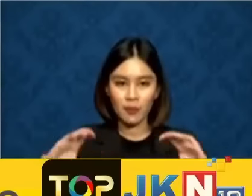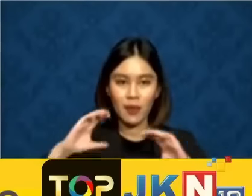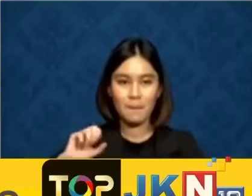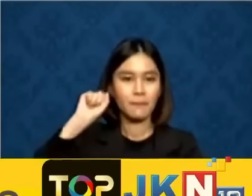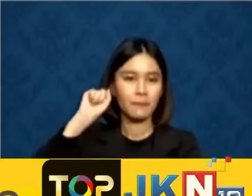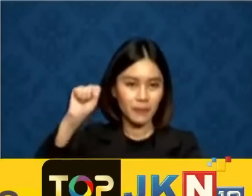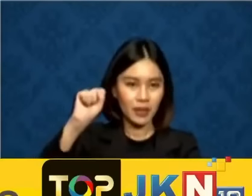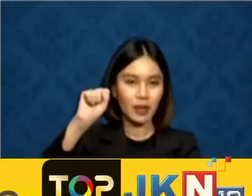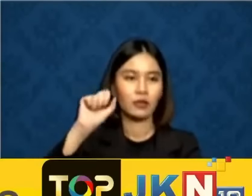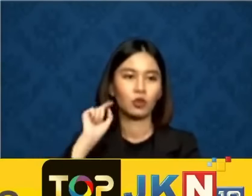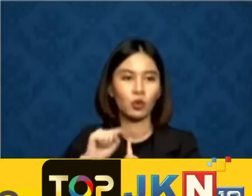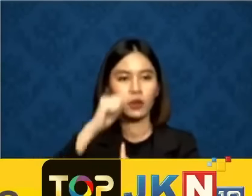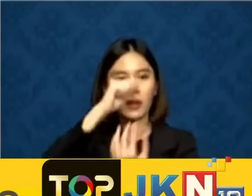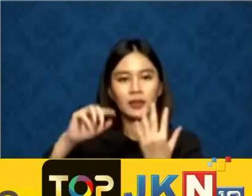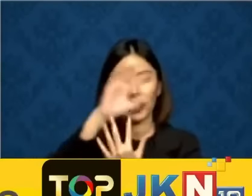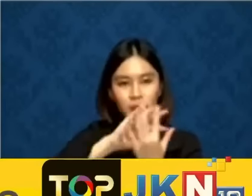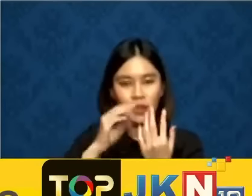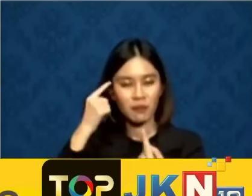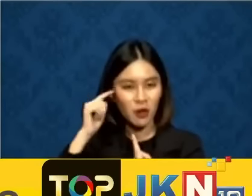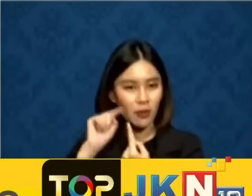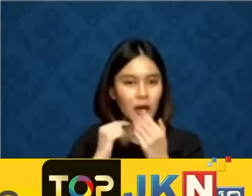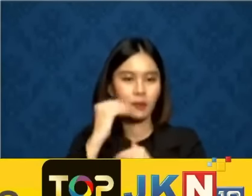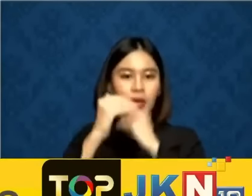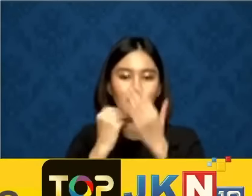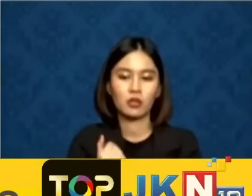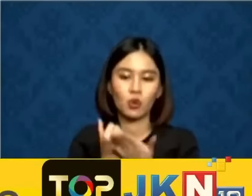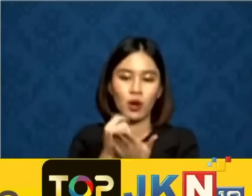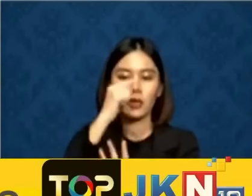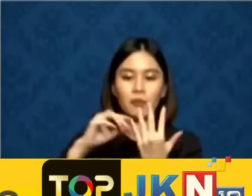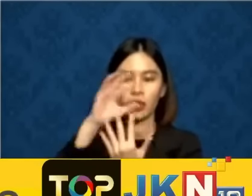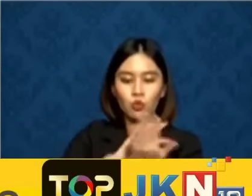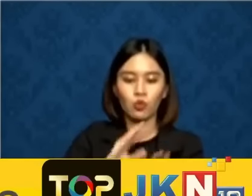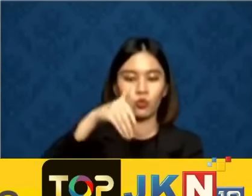ไทยแลนด์ของประเทศไทยเป็นเป้าหมายของการ พัฒนาให้ประเทศไทยเป็นศูนย์กลางทาง